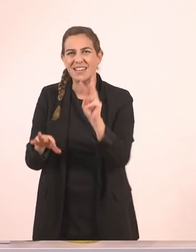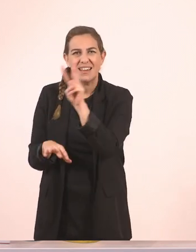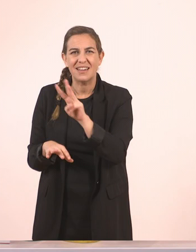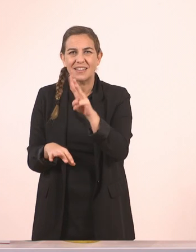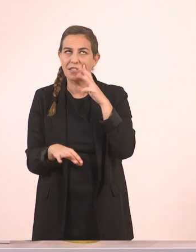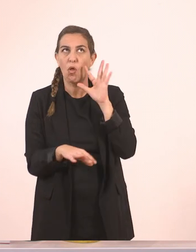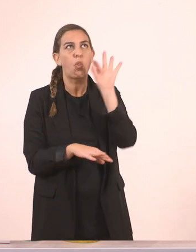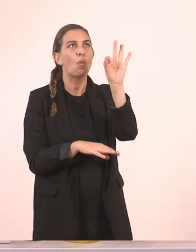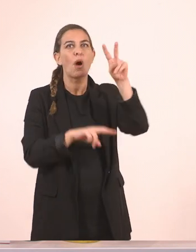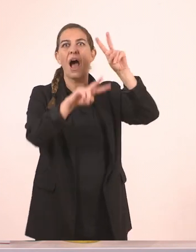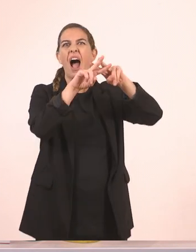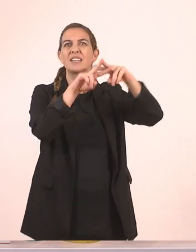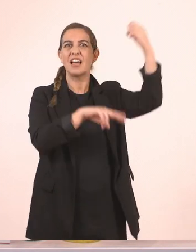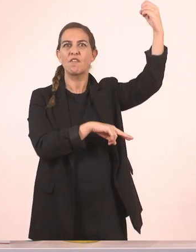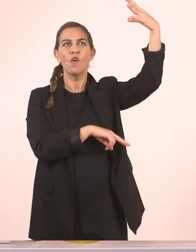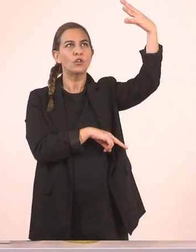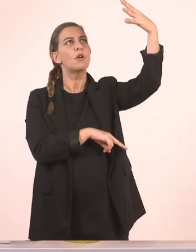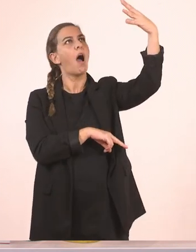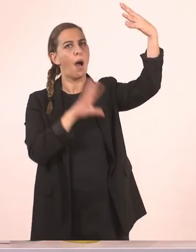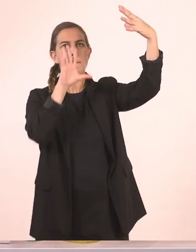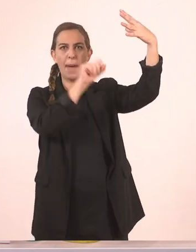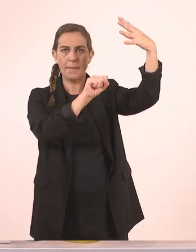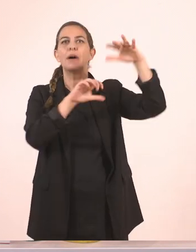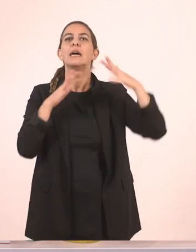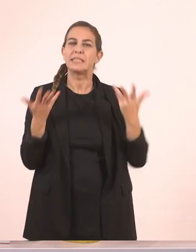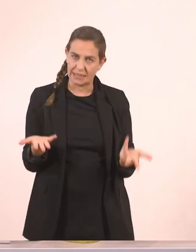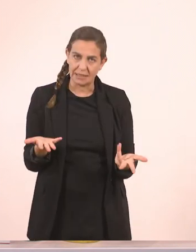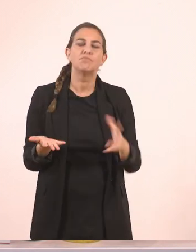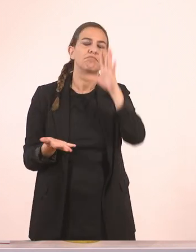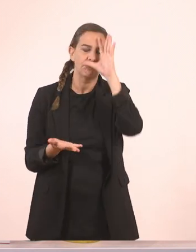και κατάλαβαν ότι ήρθε η ώρα να πάνε να προσκυνήσουν